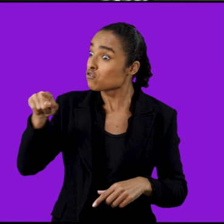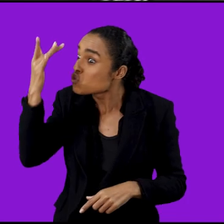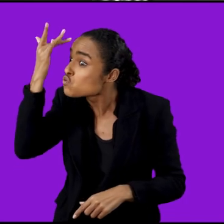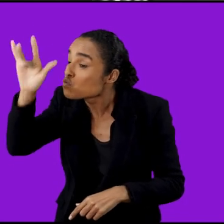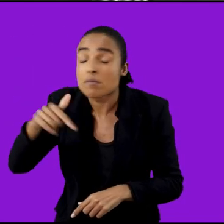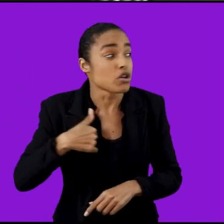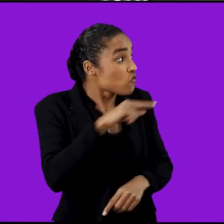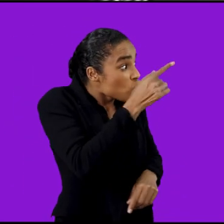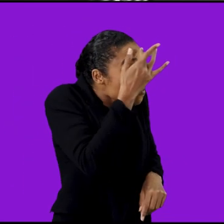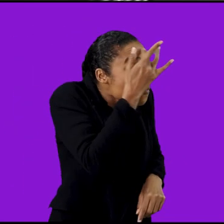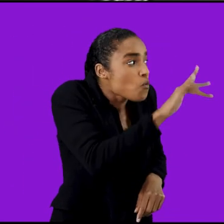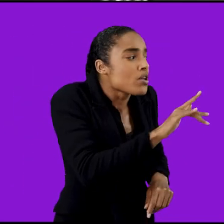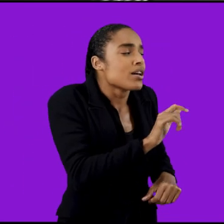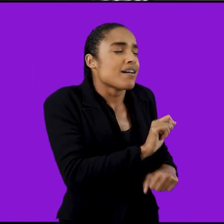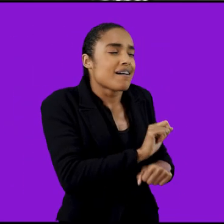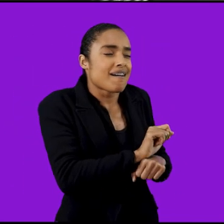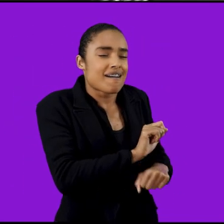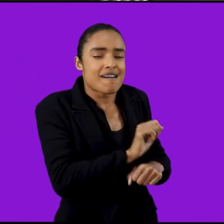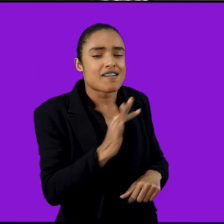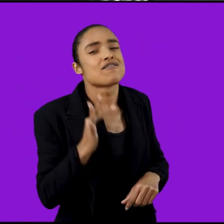Fala: “Você não sabe o que cê tá. Cê não sabe o que lhe espera”.